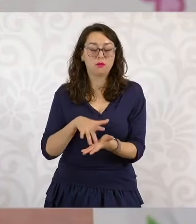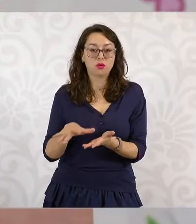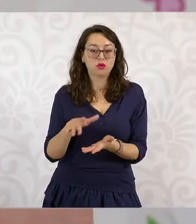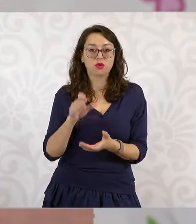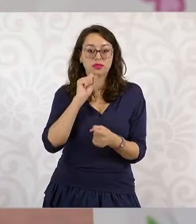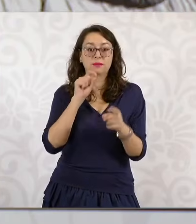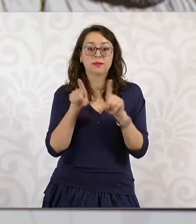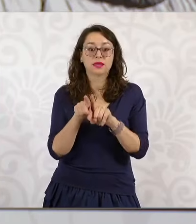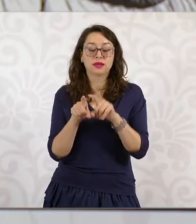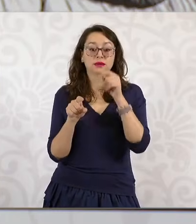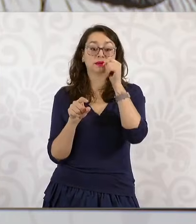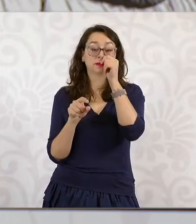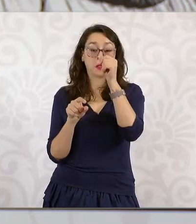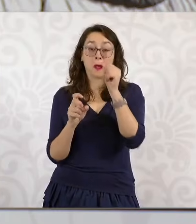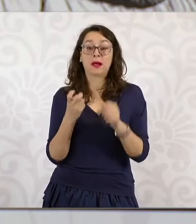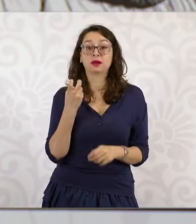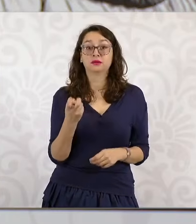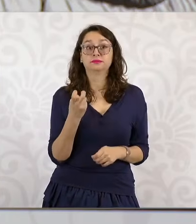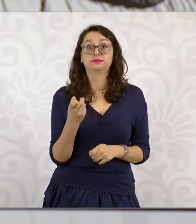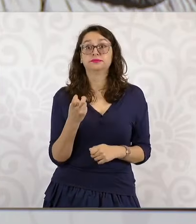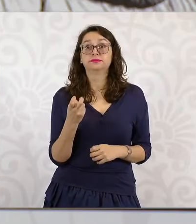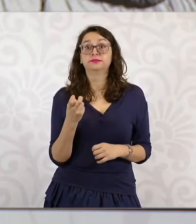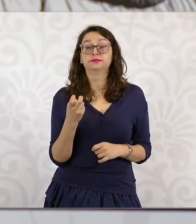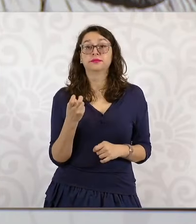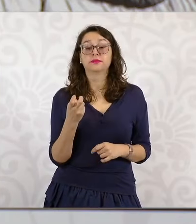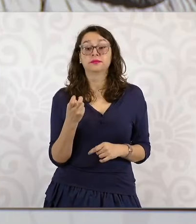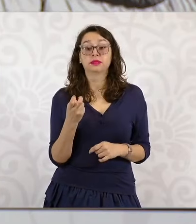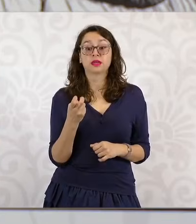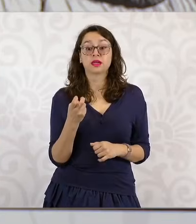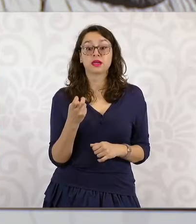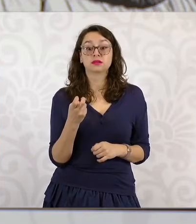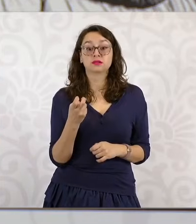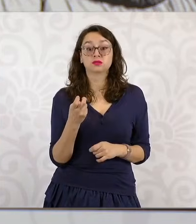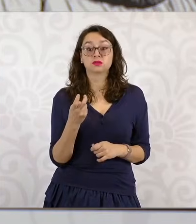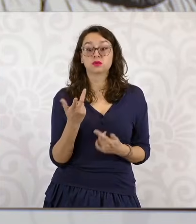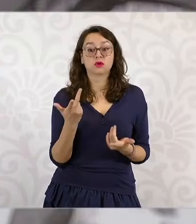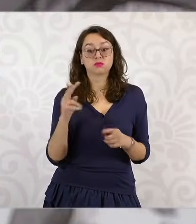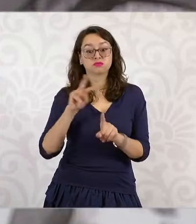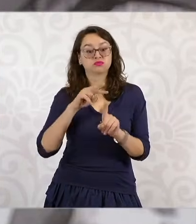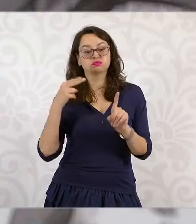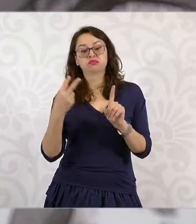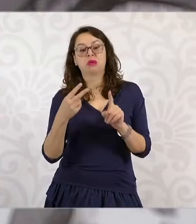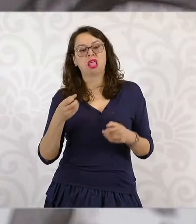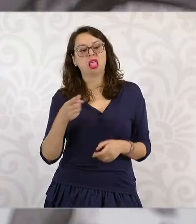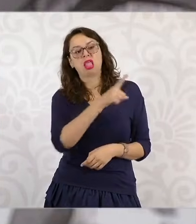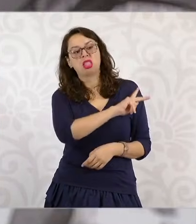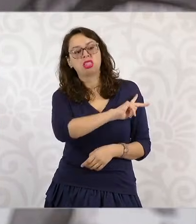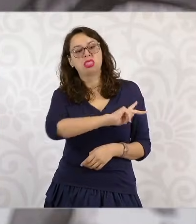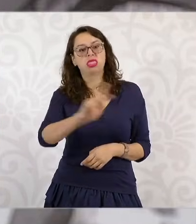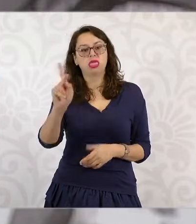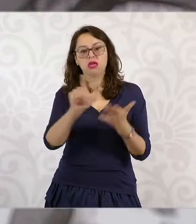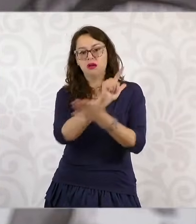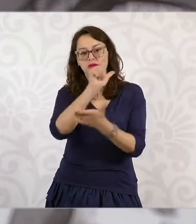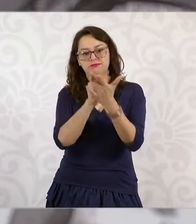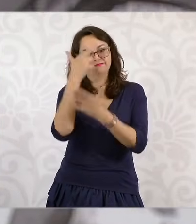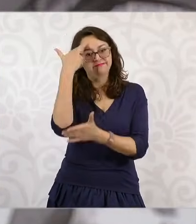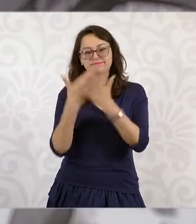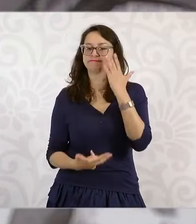Entonces es esta visión eh que no tiene fundamento. Por eso son importantes estos